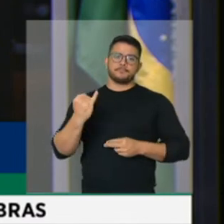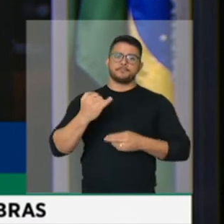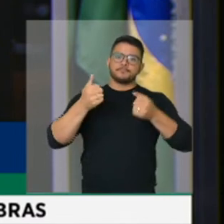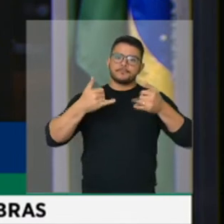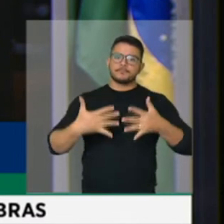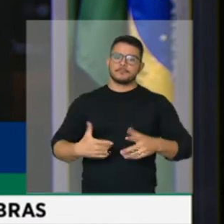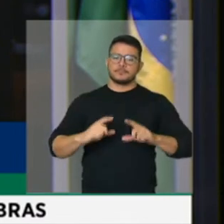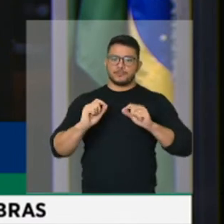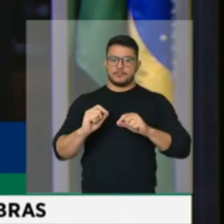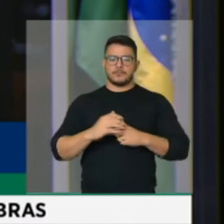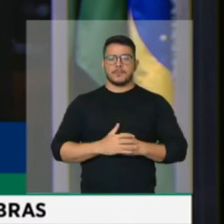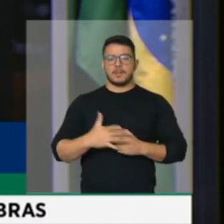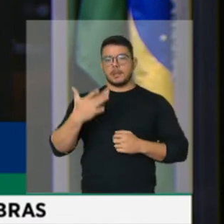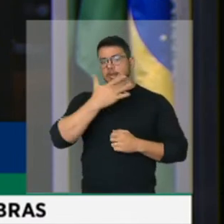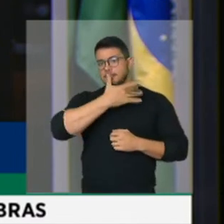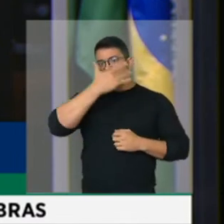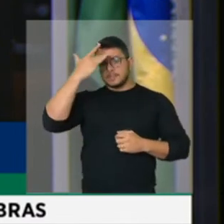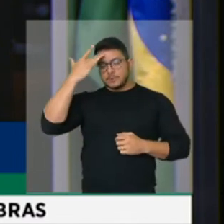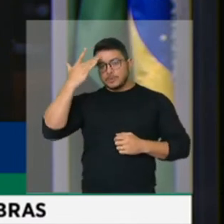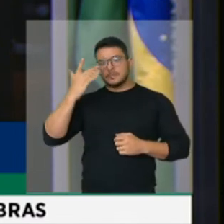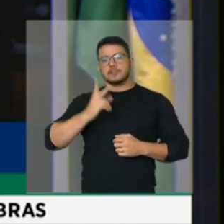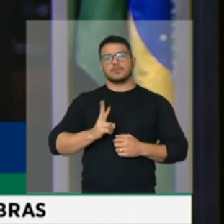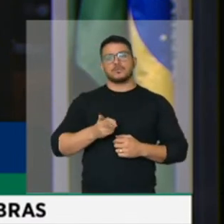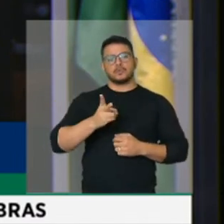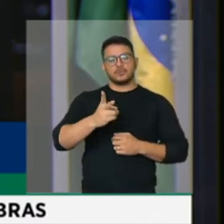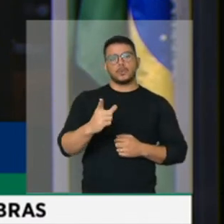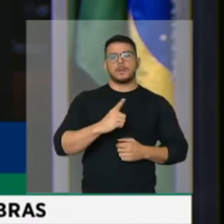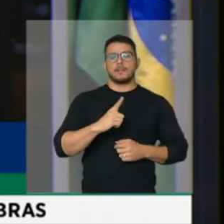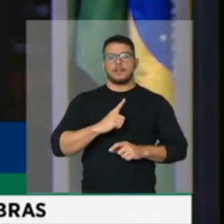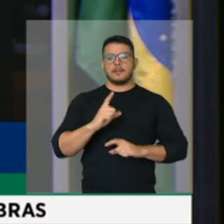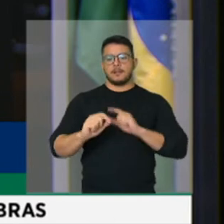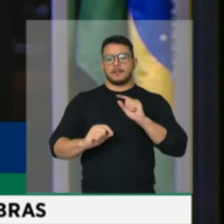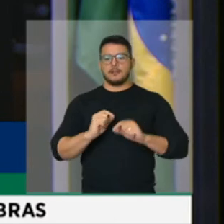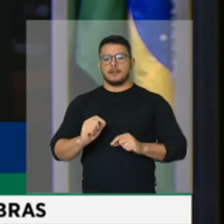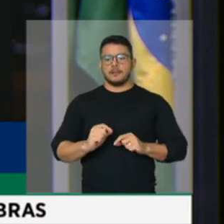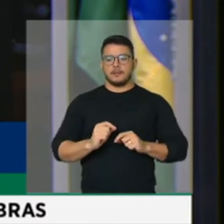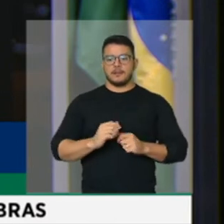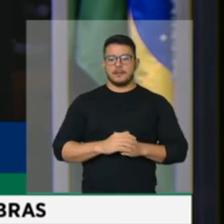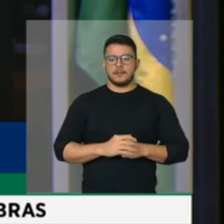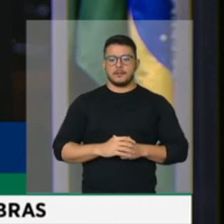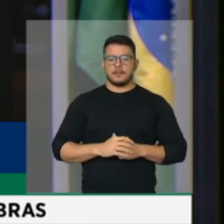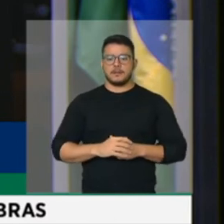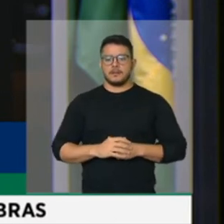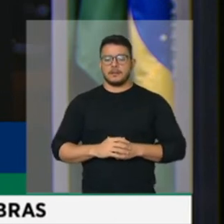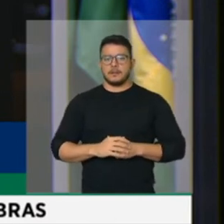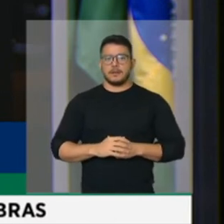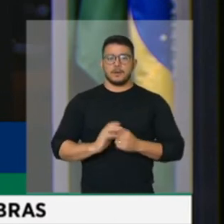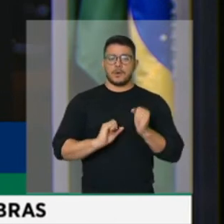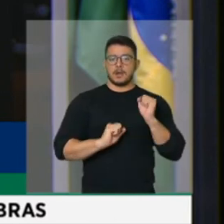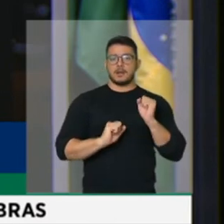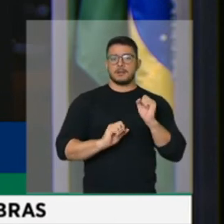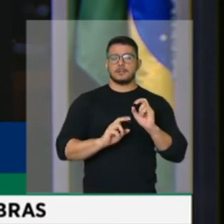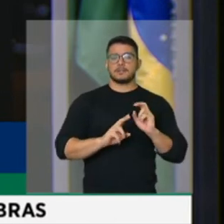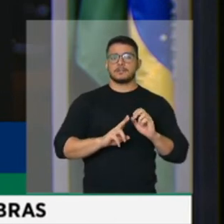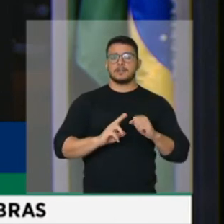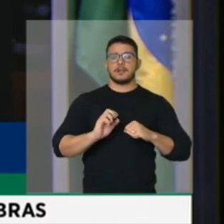POR FIM DO REGIME DE COTAS REPRESENTA TRANSFERÊNCIA DA REDE HIDRÁULICA DO CONSUMIDOR CATIVO PARA A UNIÃO E PARA OS PROGRAMAS SETORIAIS NESSE CONTEXTO IMPORTANTE REGISTRAR